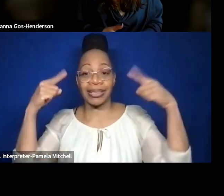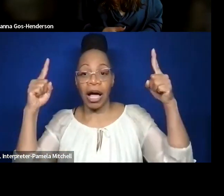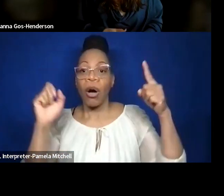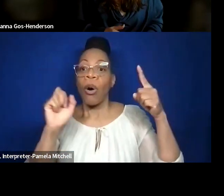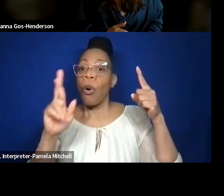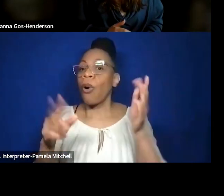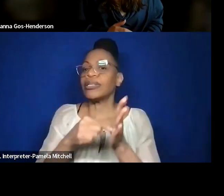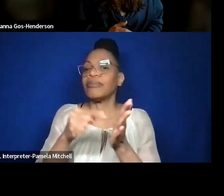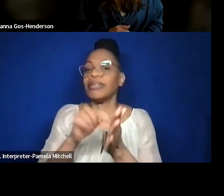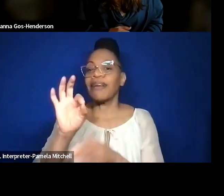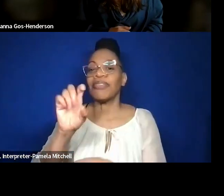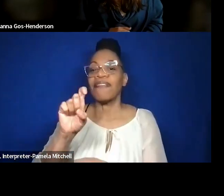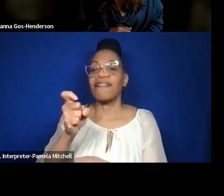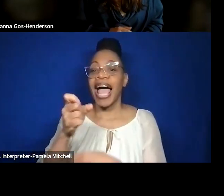o he tenido casos en los que